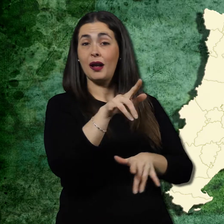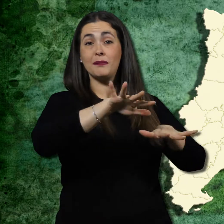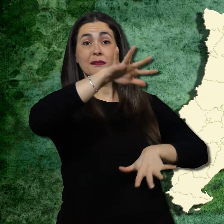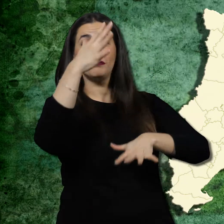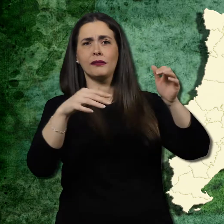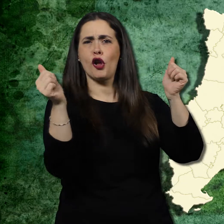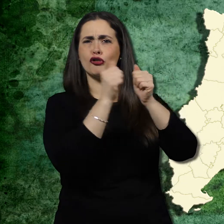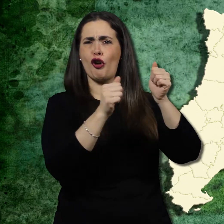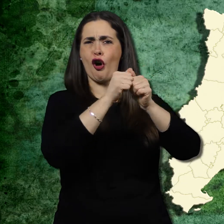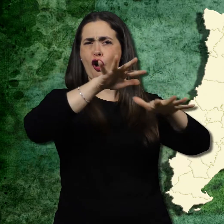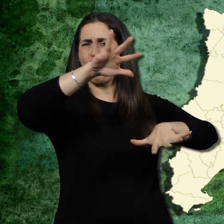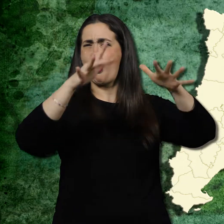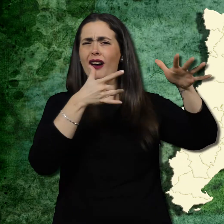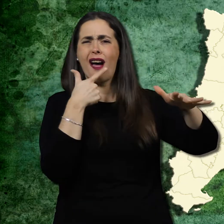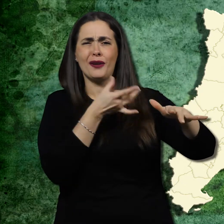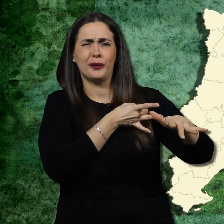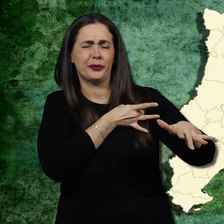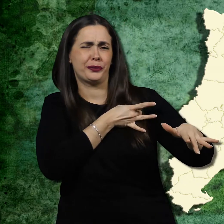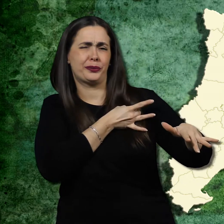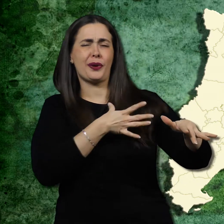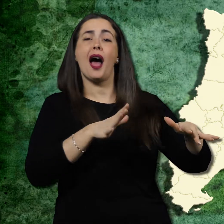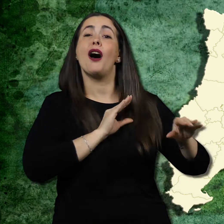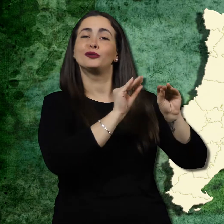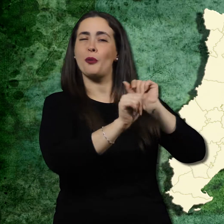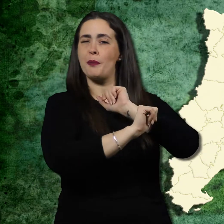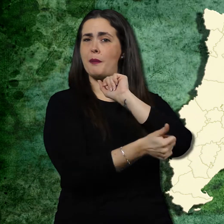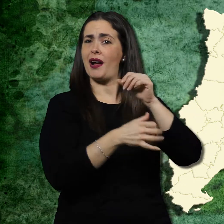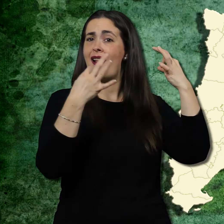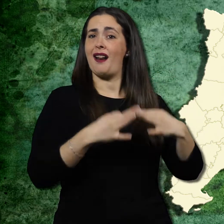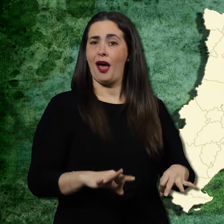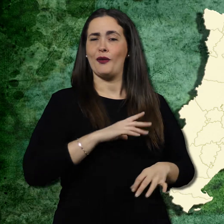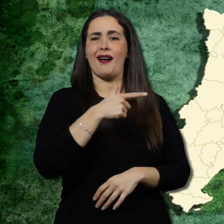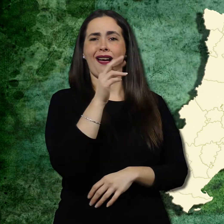i el paisatge de roca calcària del Parc Natural del Garraf,